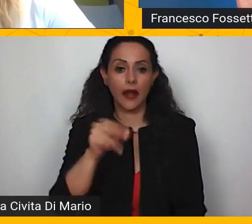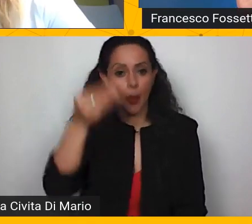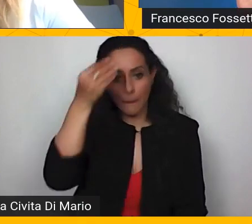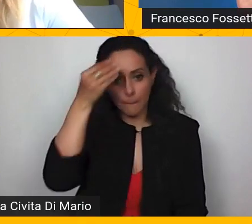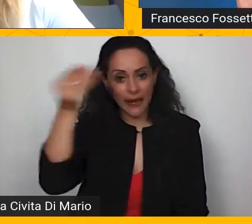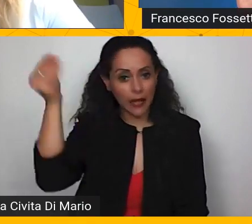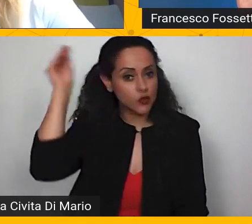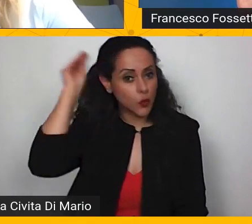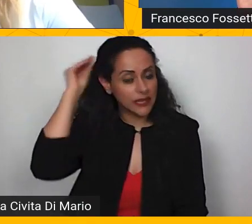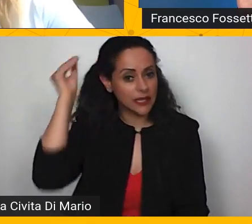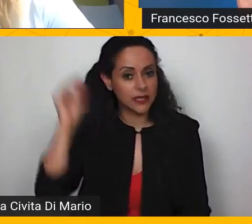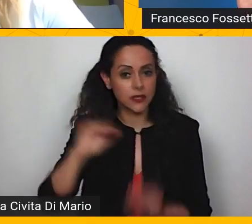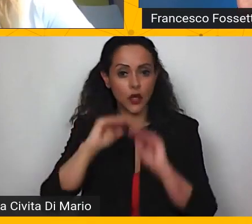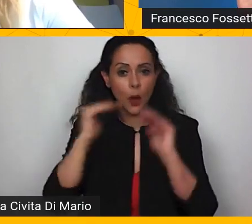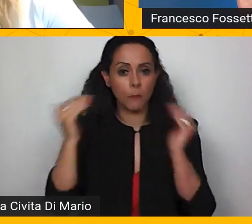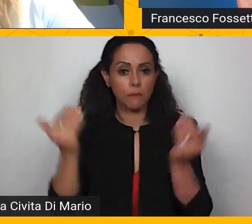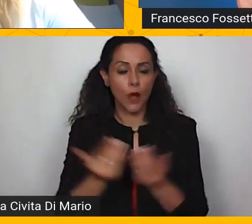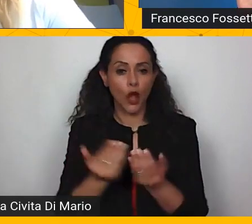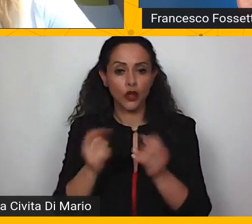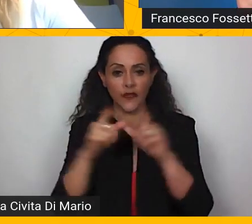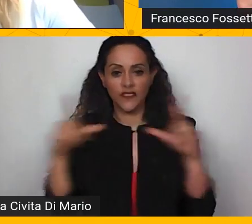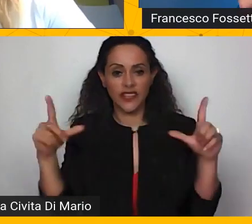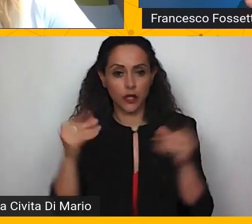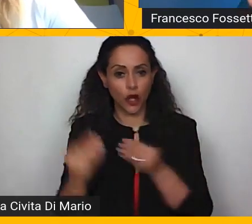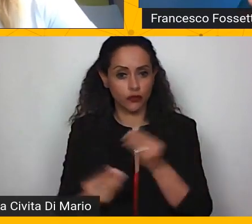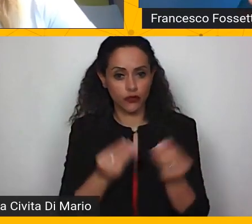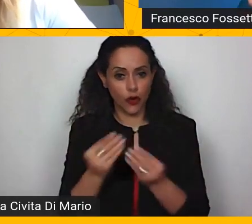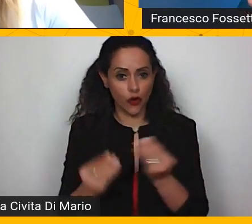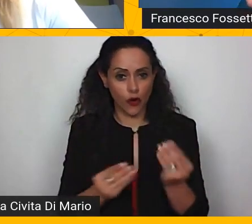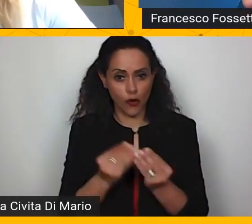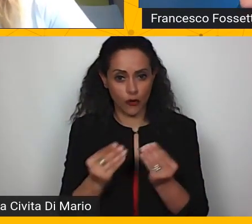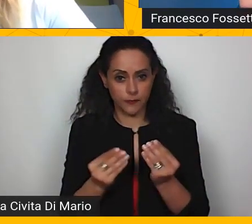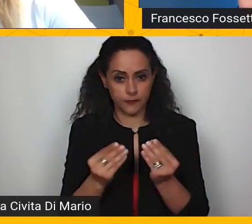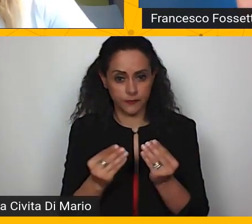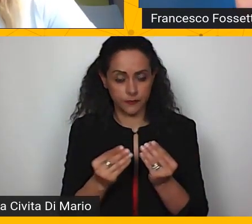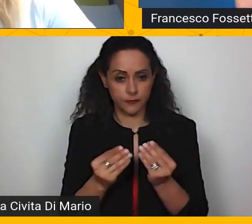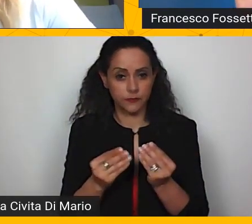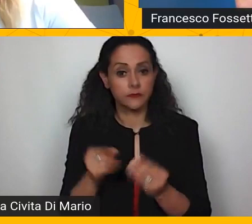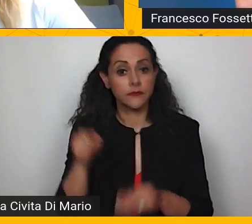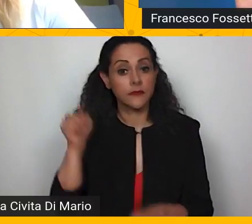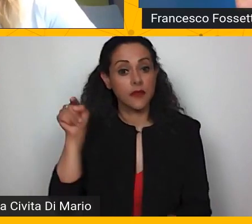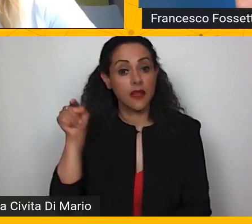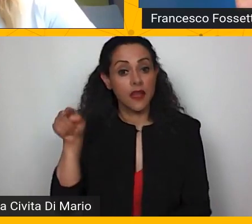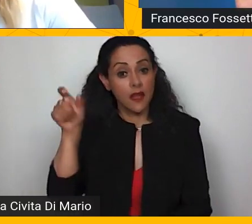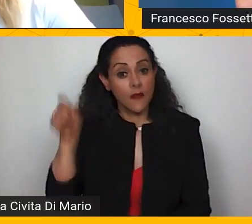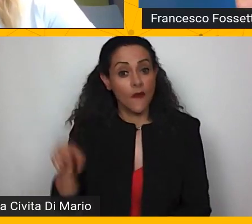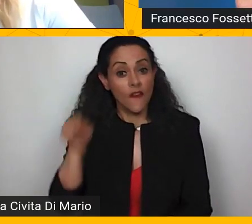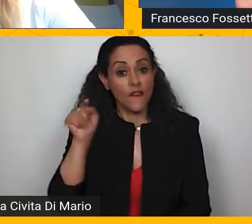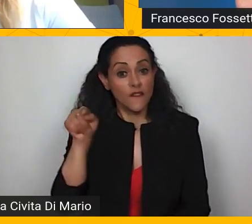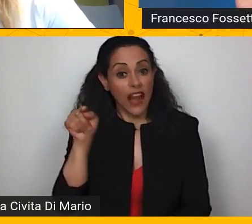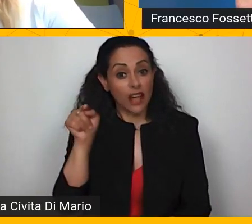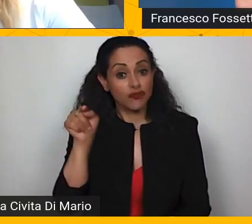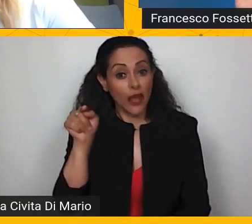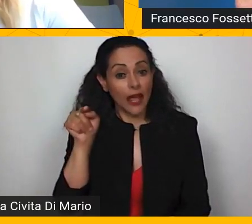dei pregiudizi che ci sono rispetto al mondo del gioco e